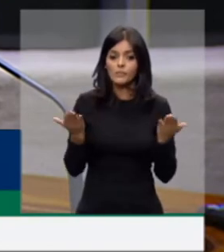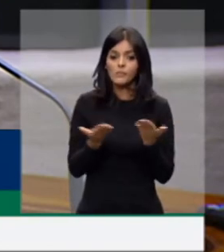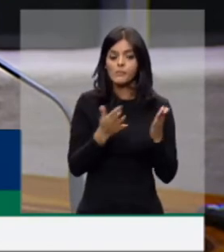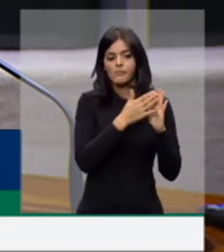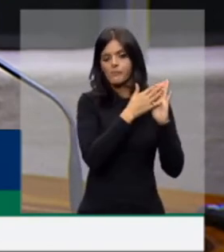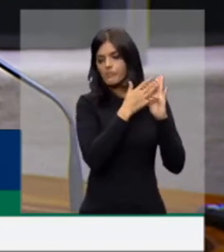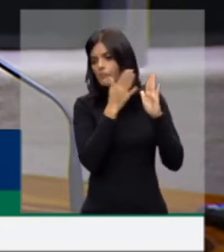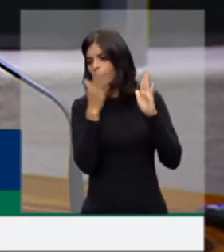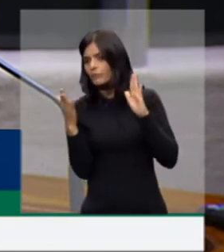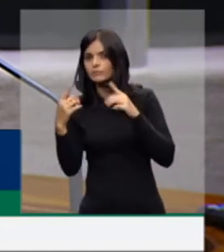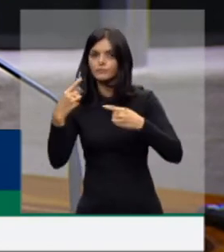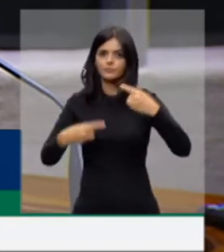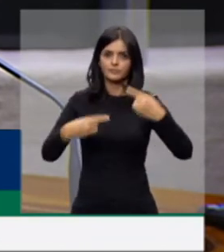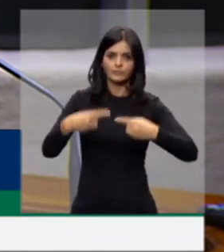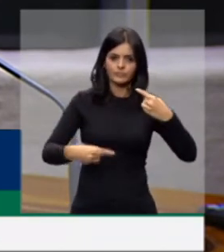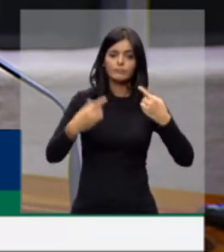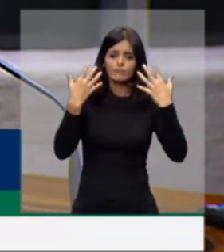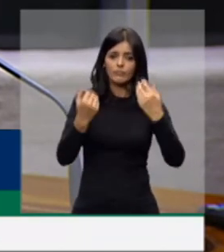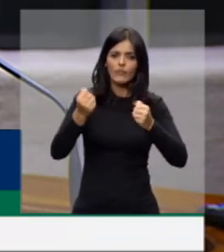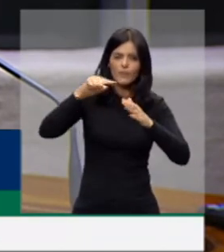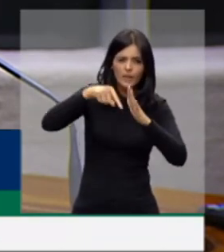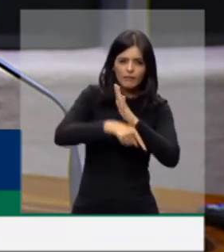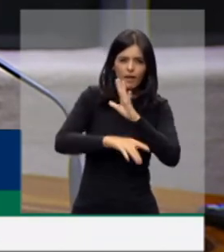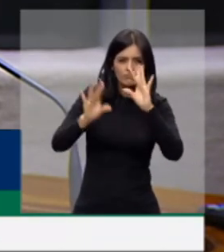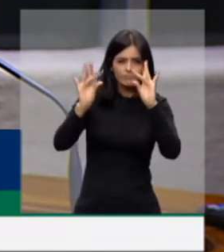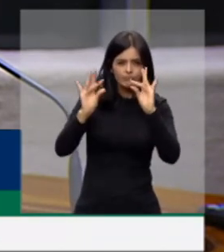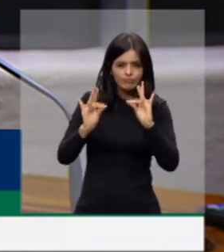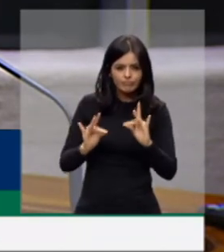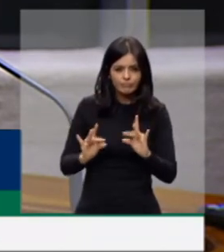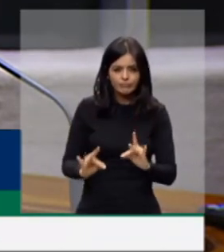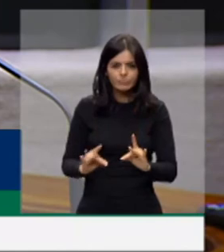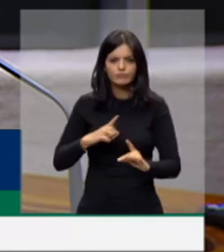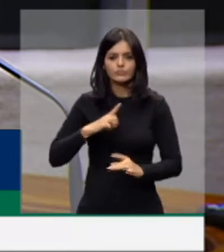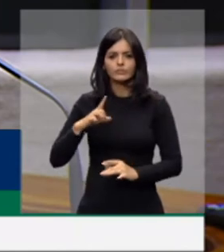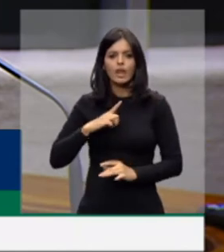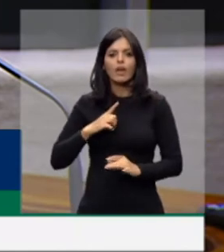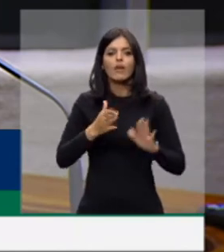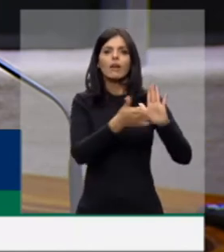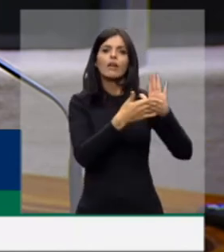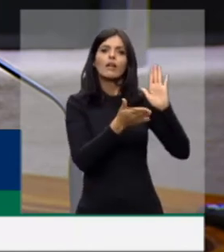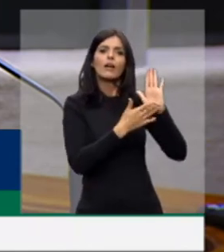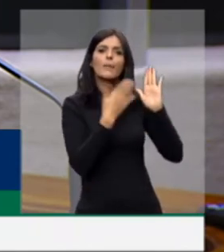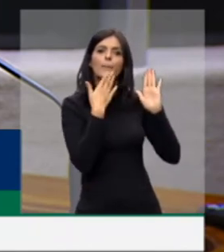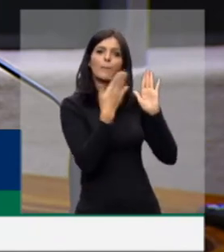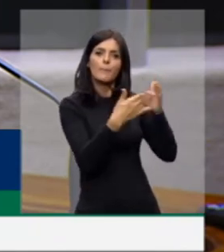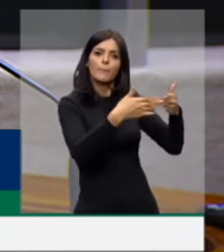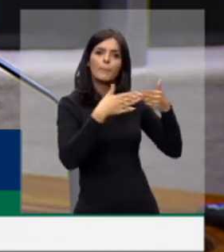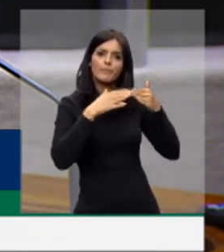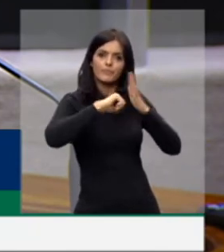ENERGIA, A INICIATIVA PRIVADA. MAS EU TAMBÉM QUERIA APROVEITAR E NÓS AO LONGO DA DISCUSSÃO, NÓS VAMOS NOS APROFUNDAR MELHOR NESSE DEBATE, NÓS APRESENTAMOS UMA